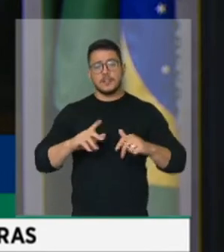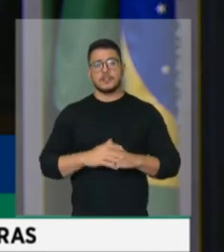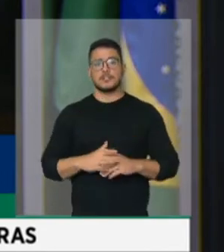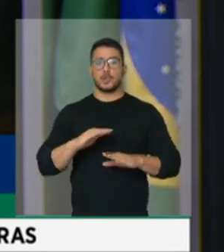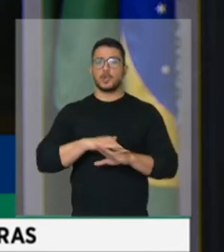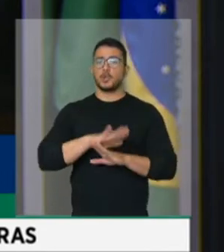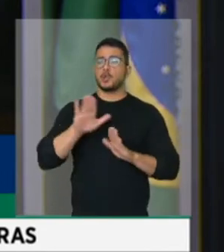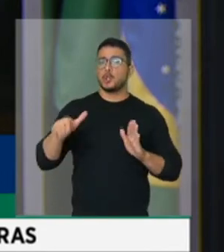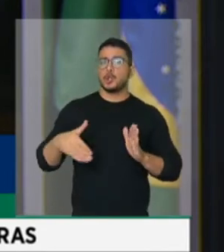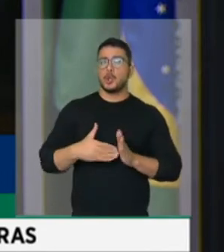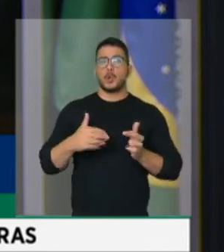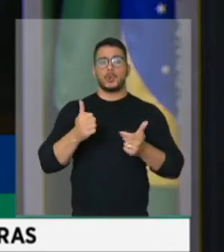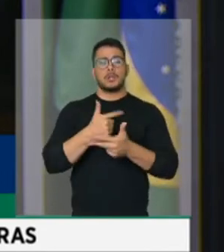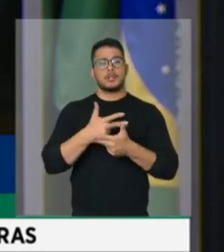UNIÃO NO CONTROLE ACIONÁRIO